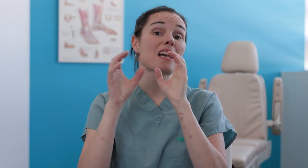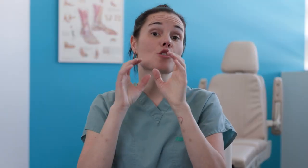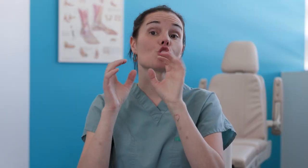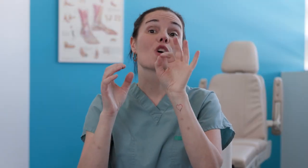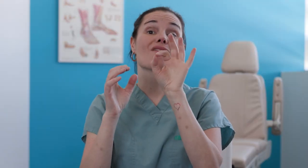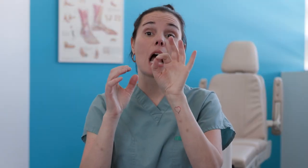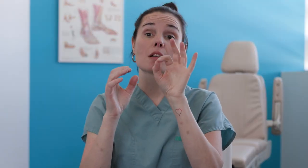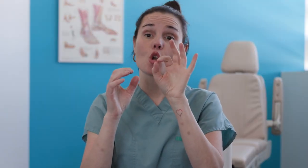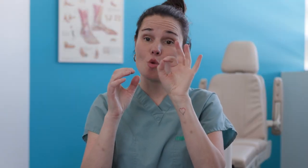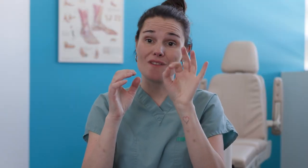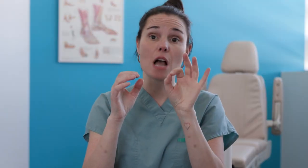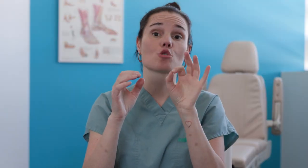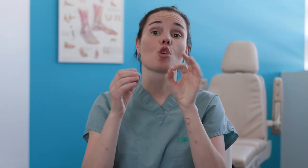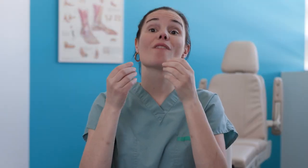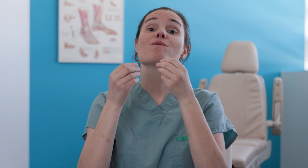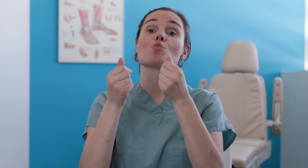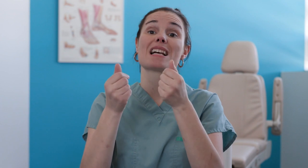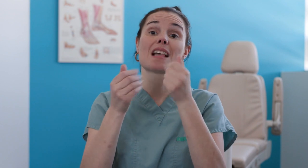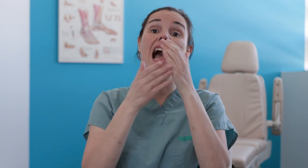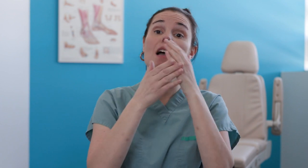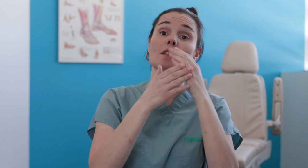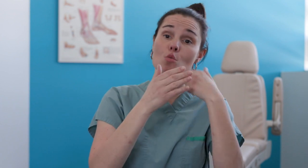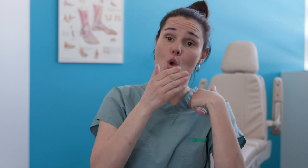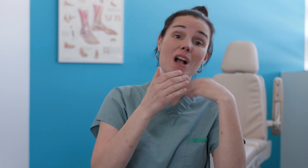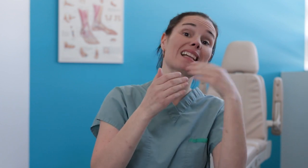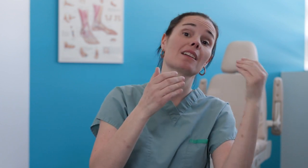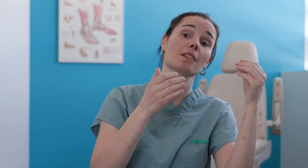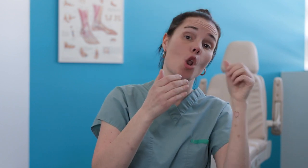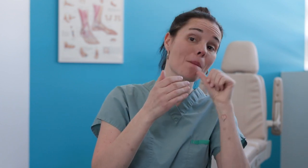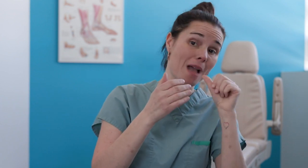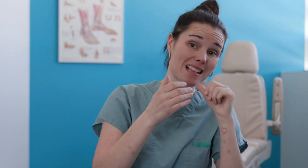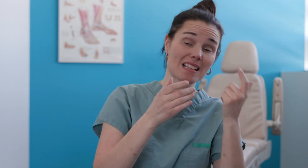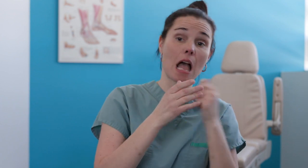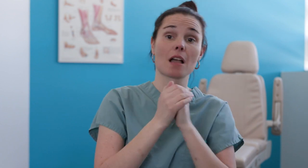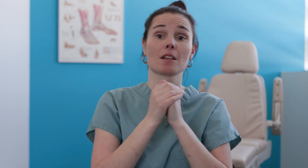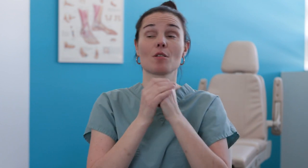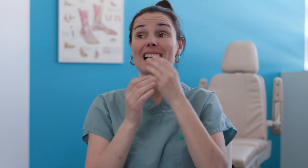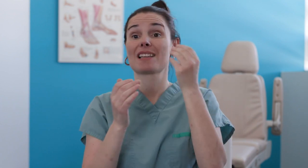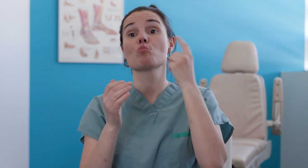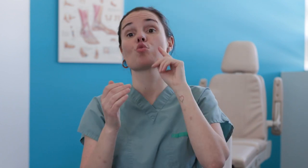de s'assurer que la communication se fasse de façon fluide entre moi et le patient